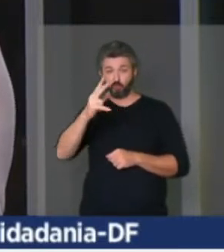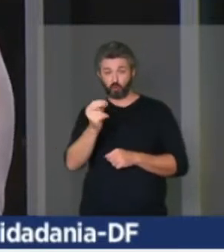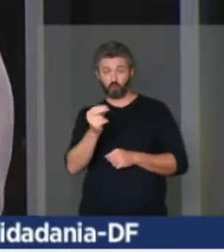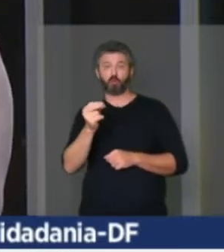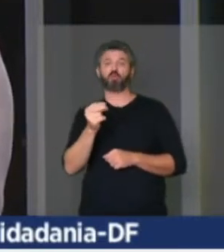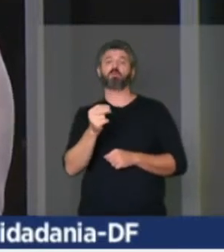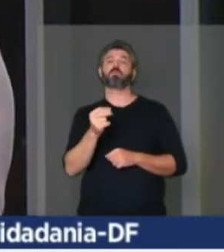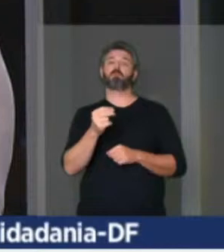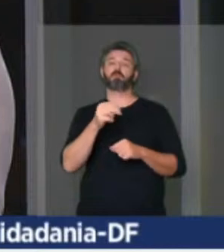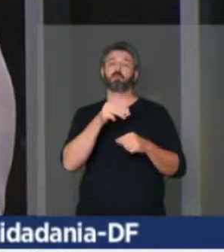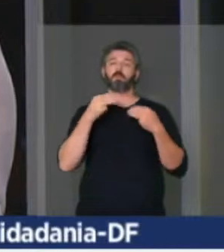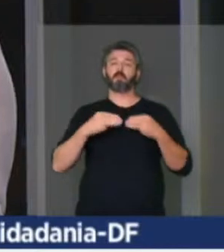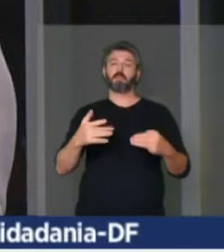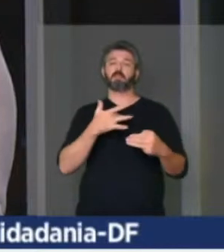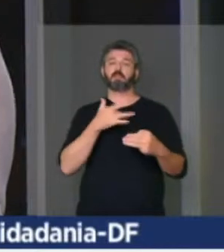PRIORITÁRIO NO PROGRAMA NACIONAL DA VACINAÇÃO. DE